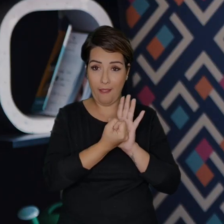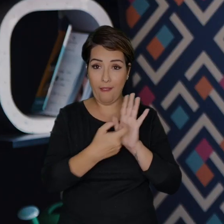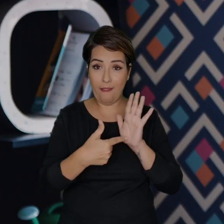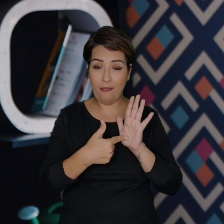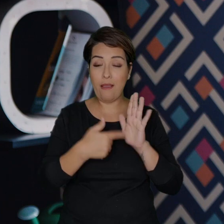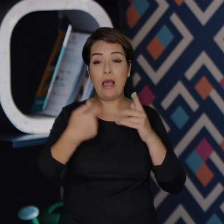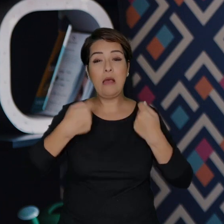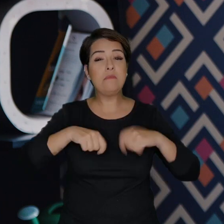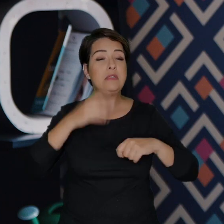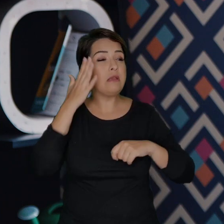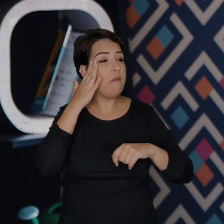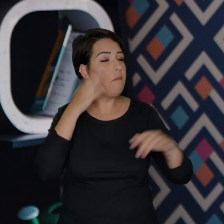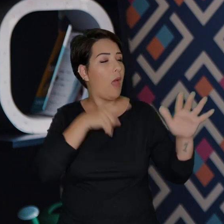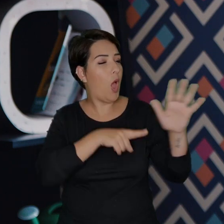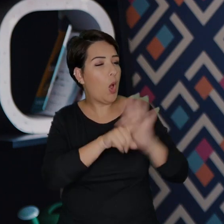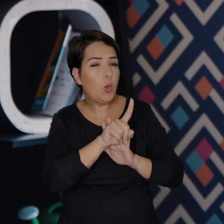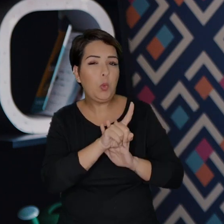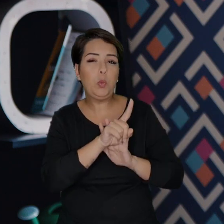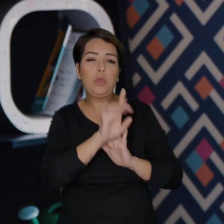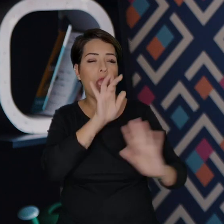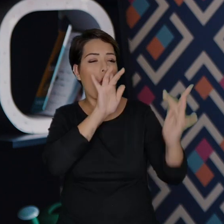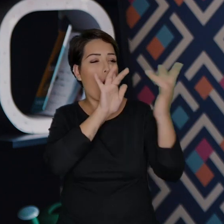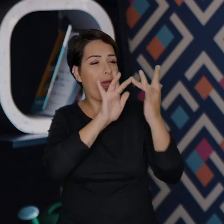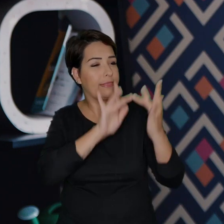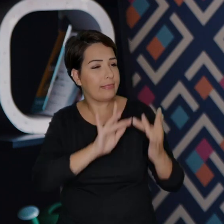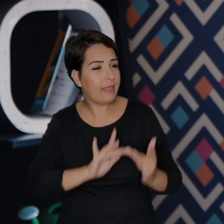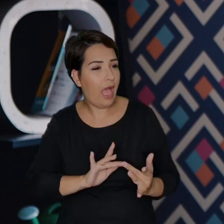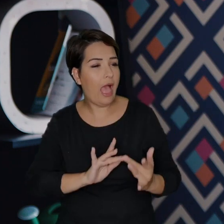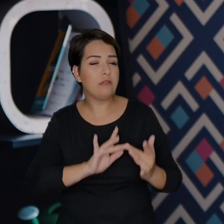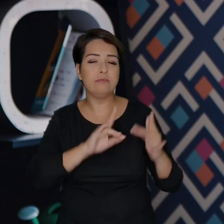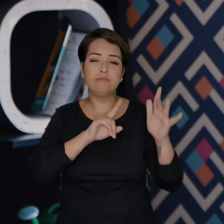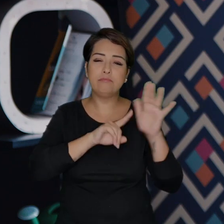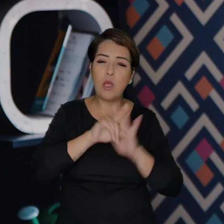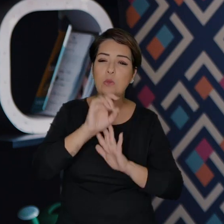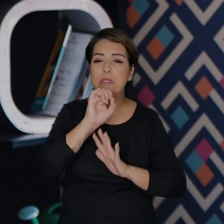se a gente questiona, se a gente entra em contato para perguntar,